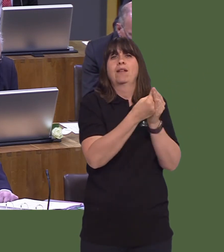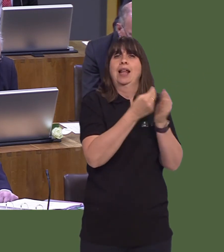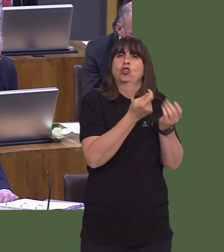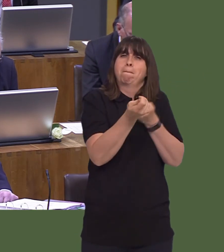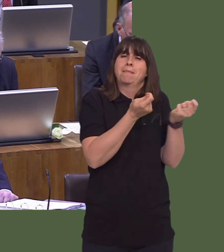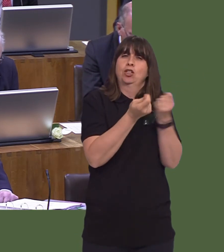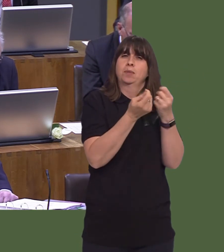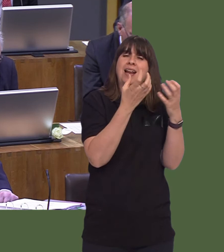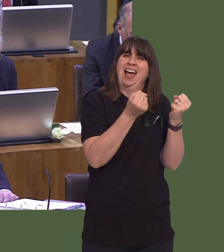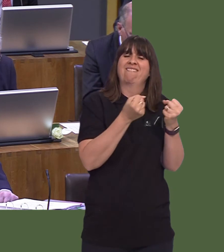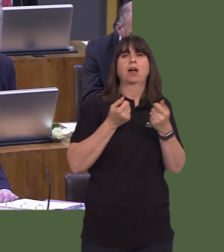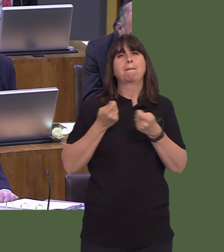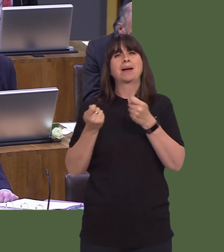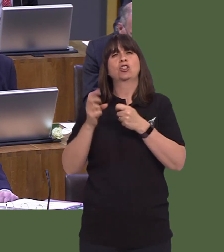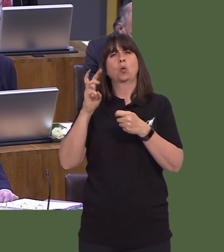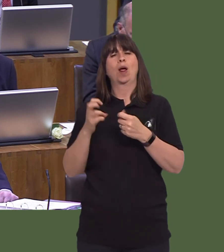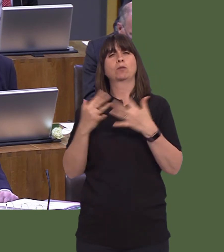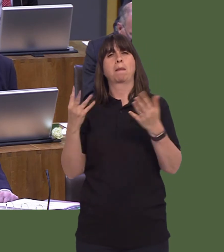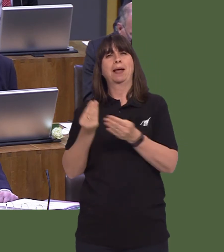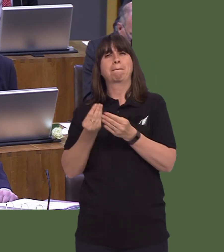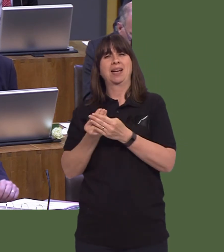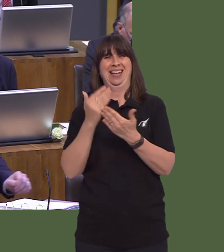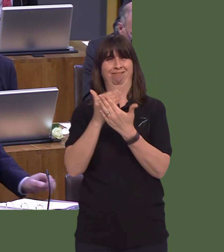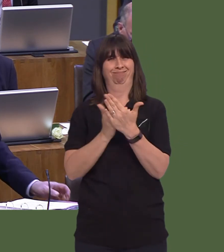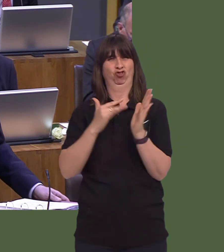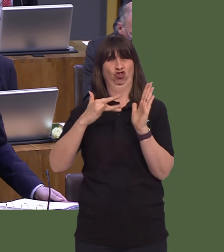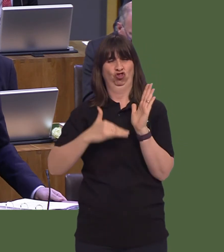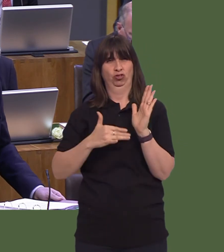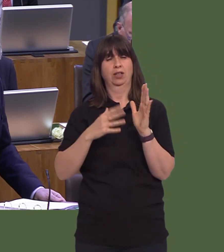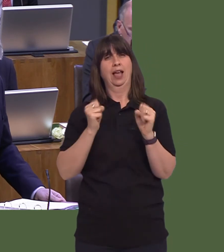y bwrdd, yr egwyddorion rheolaeth ariannol sydd wediíu nodi yn 'Rheoli Arian Cyhoeddus